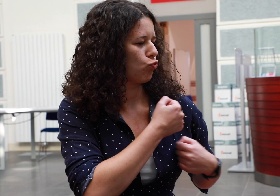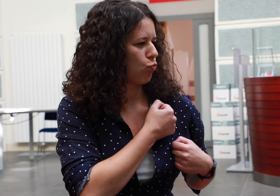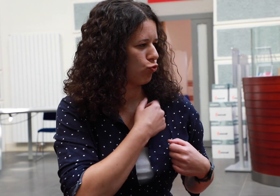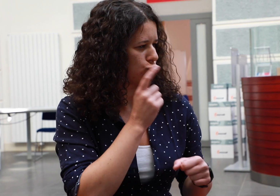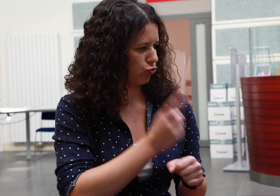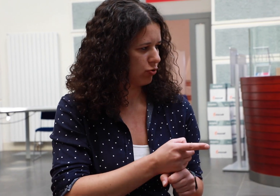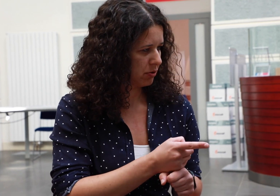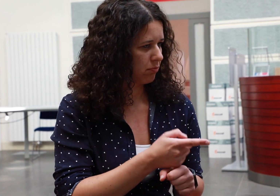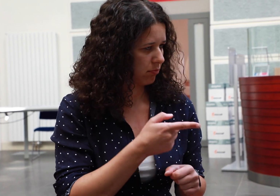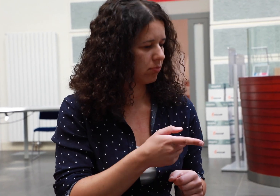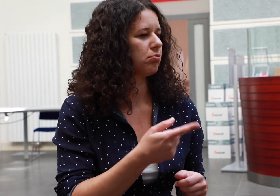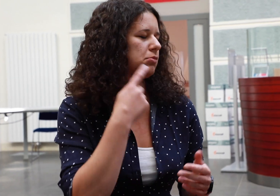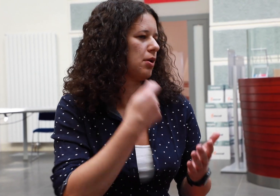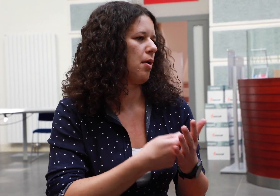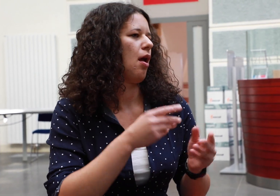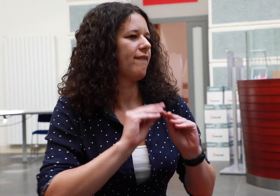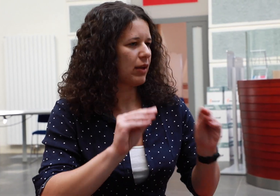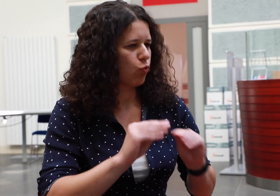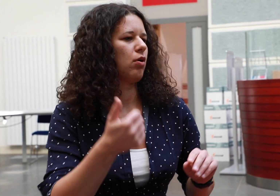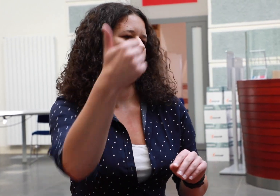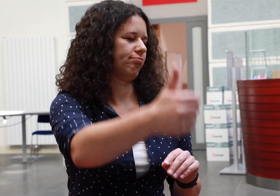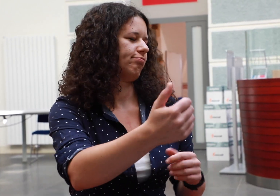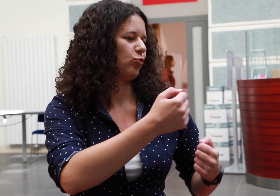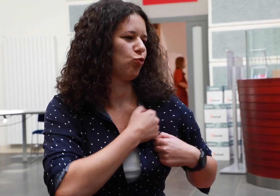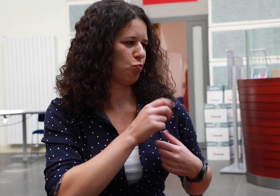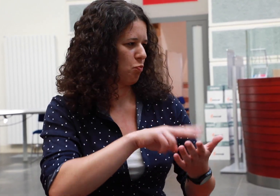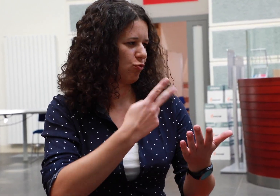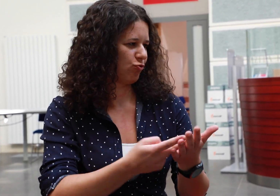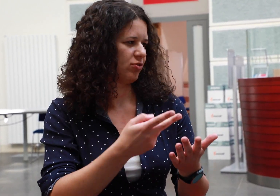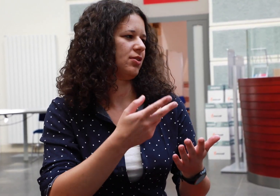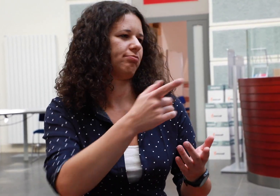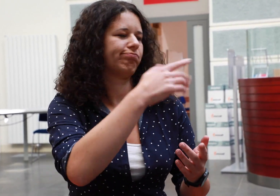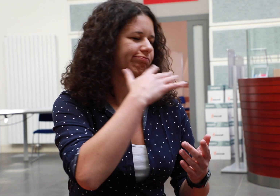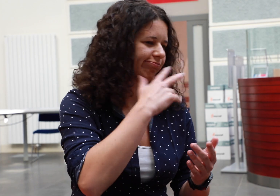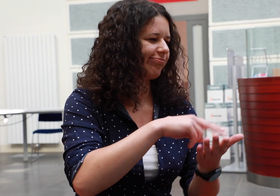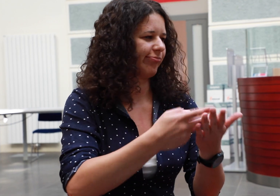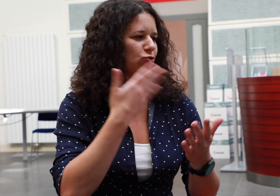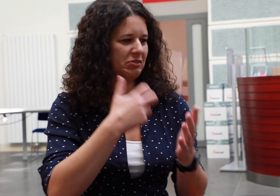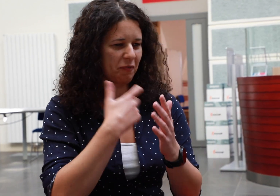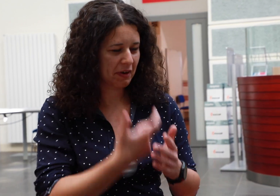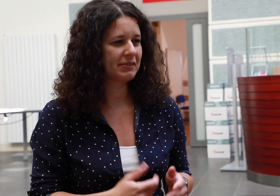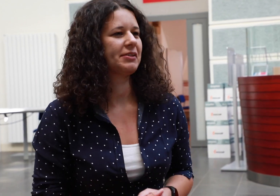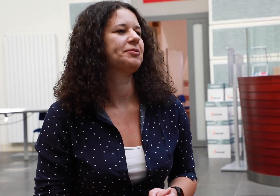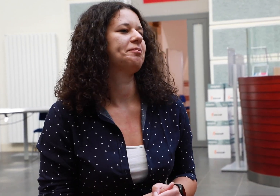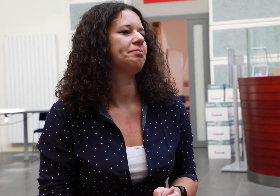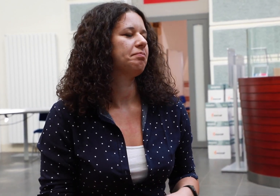Já jsem si hodně objednávala tlumočení. Při výuce tam byl tlumočník, který mi přetlumočil vše, co učitel říkal.